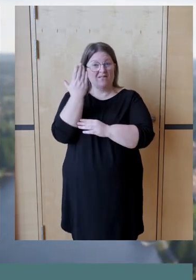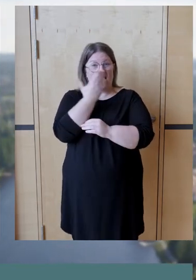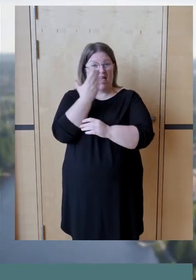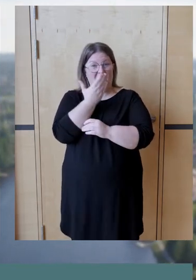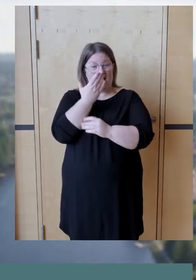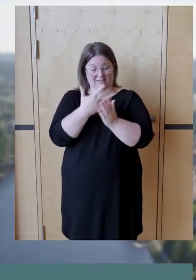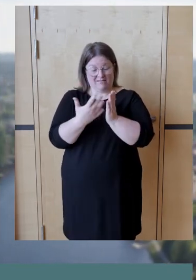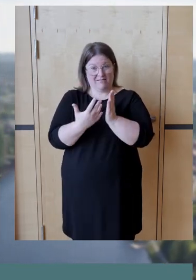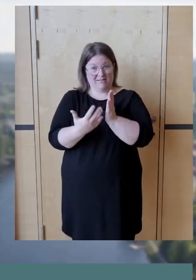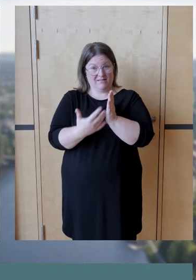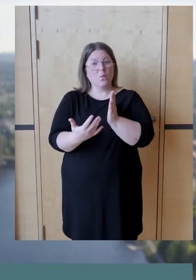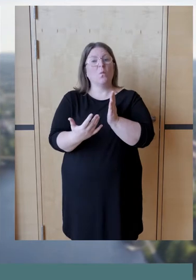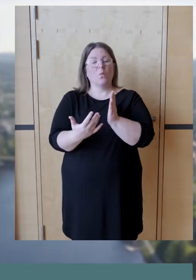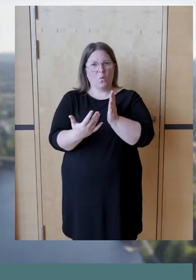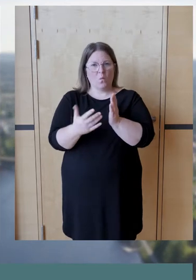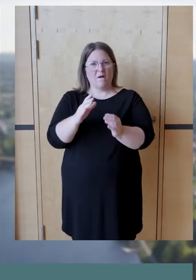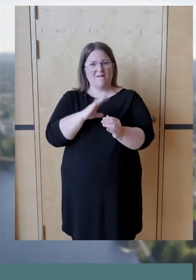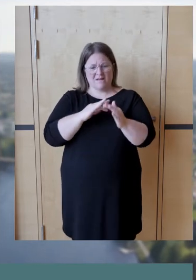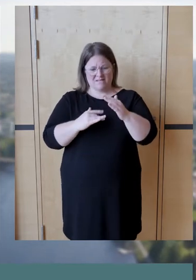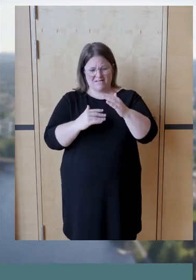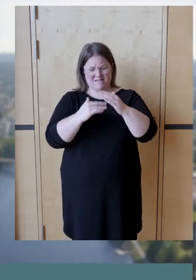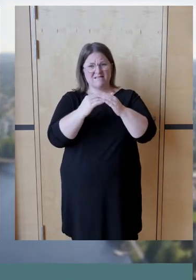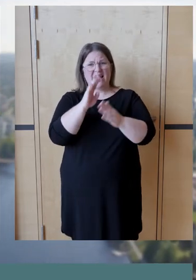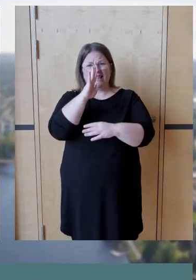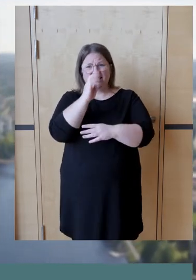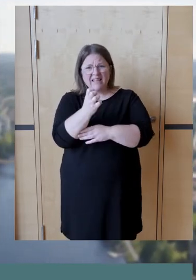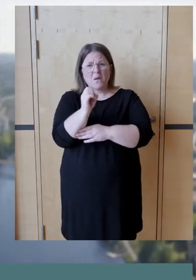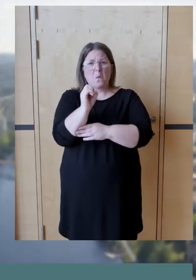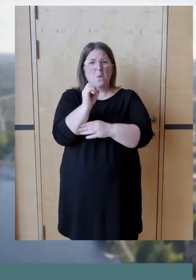Det finns uppemot 90 olika möjliga biljettyper